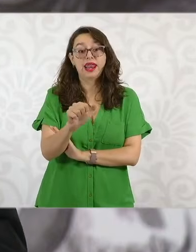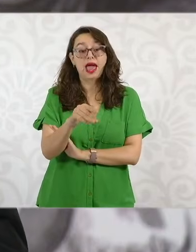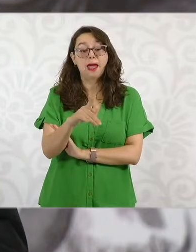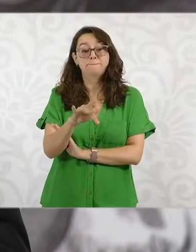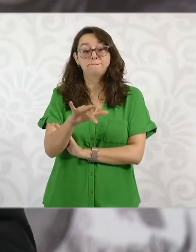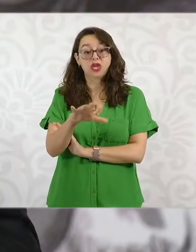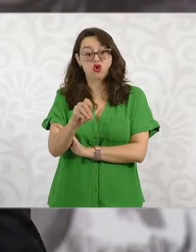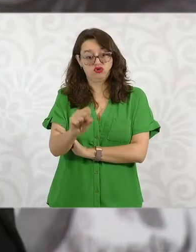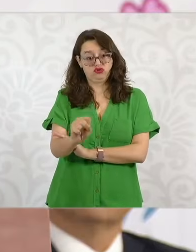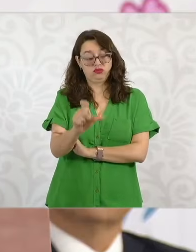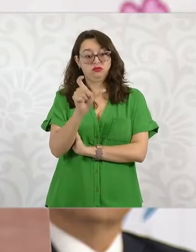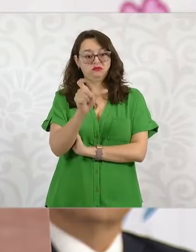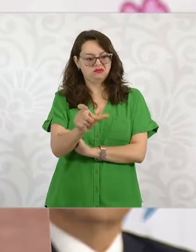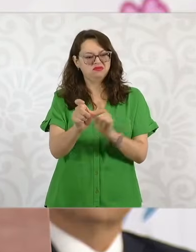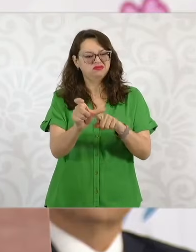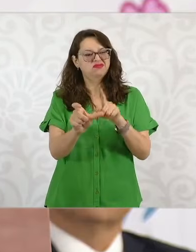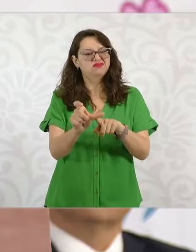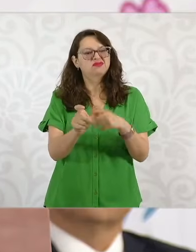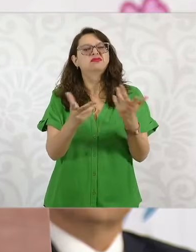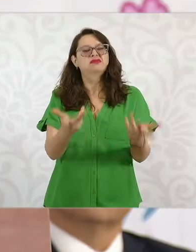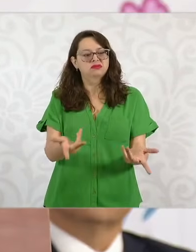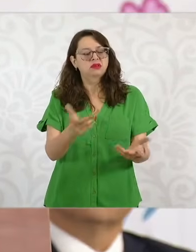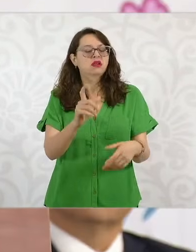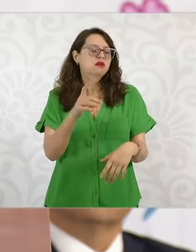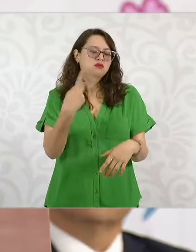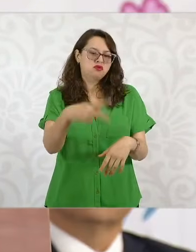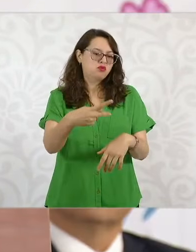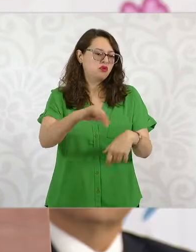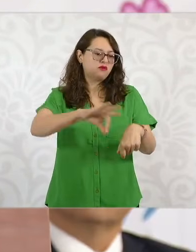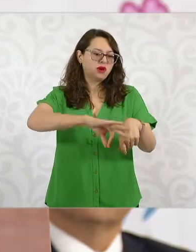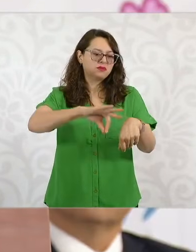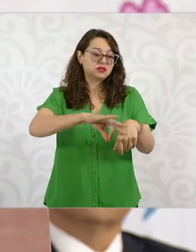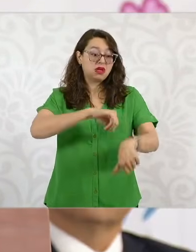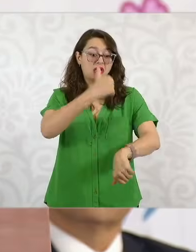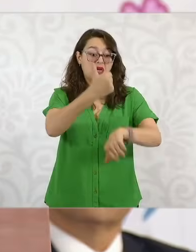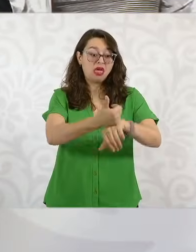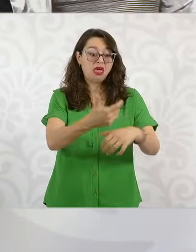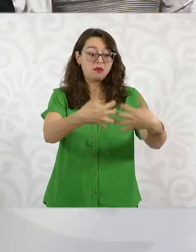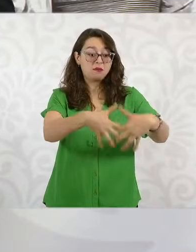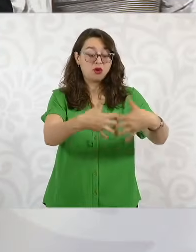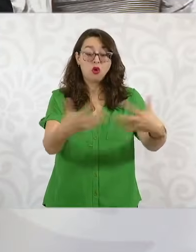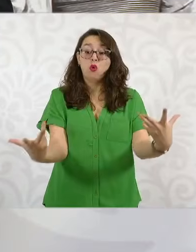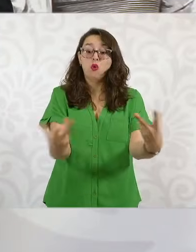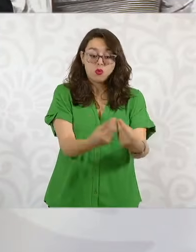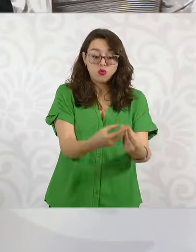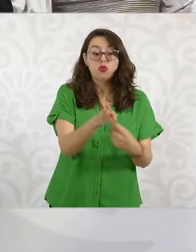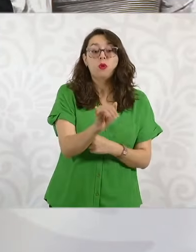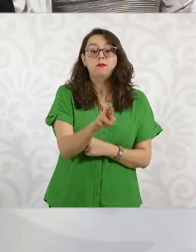reunión para ver la posibilidad de instalarlo en colaboración con Birmex. Otro que está también